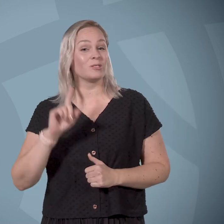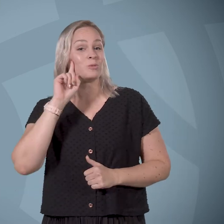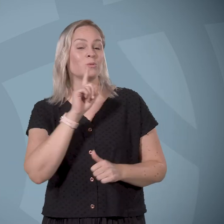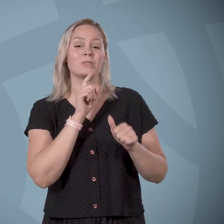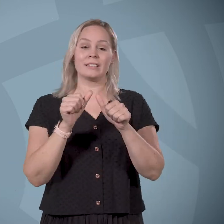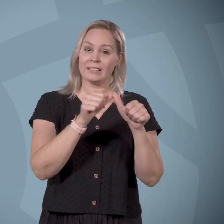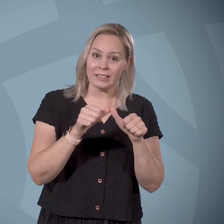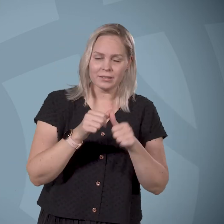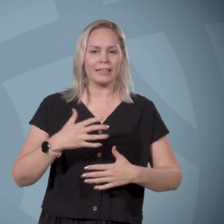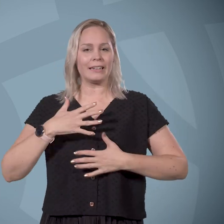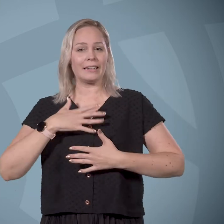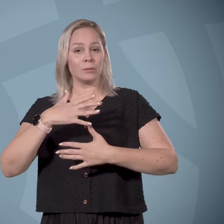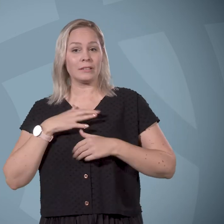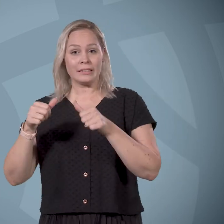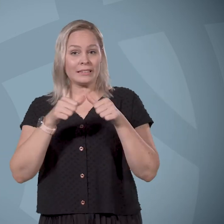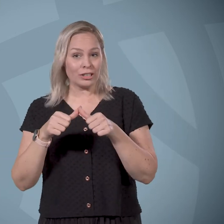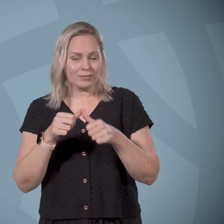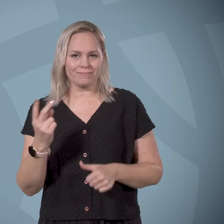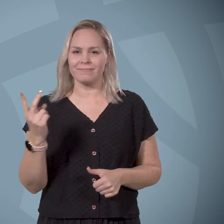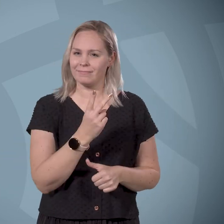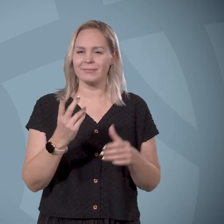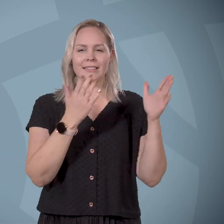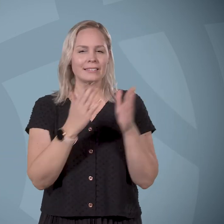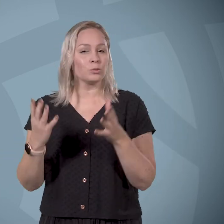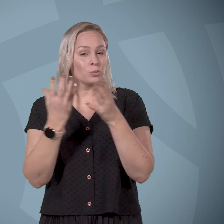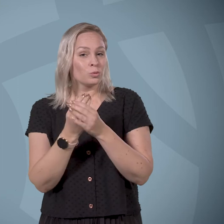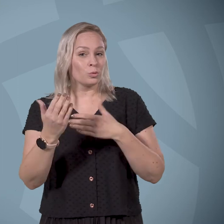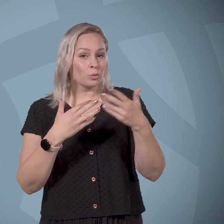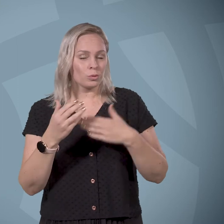Kuurojen Liitto ja Hengitysliitto järjestävät yhteistyössä -